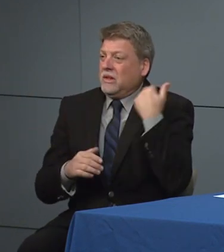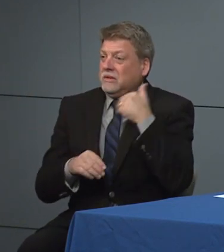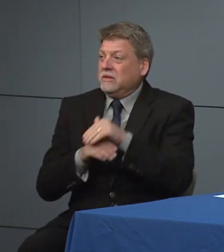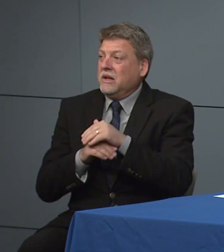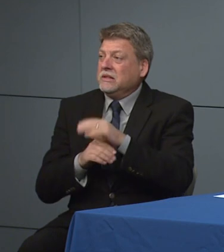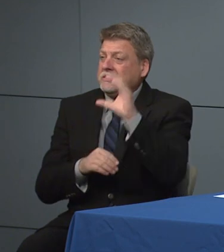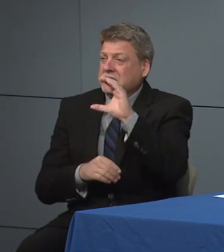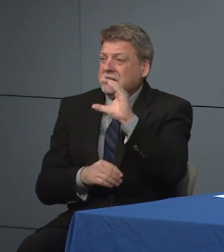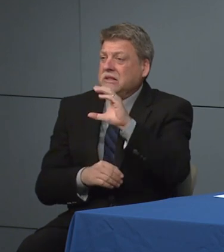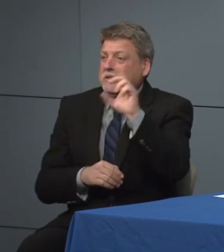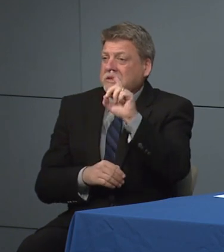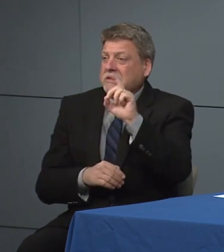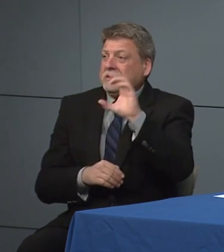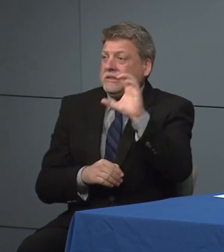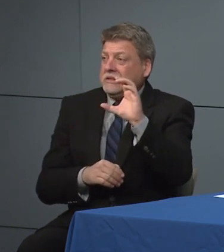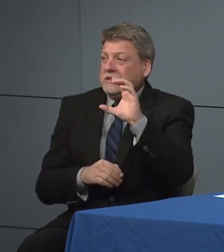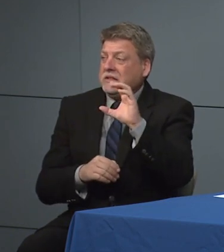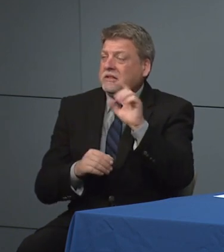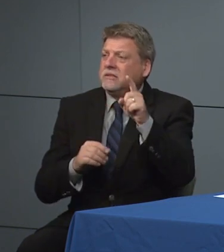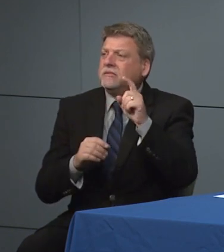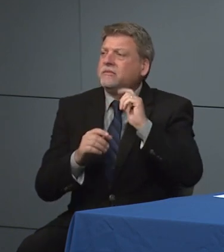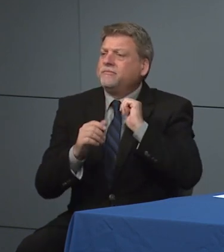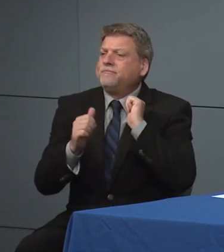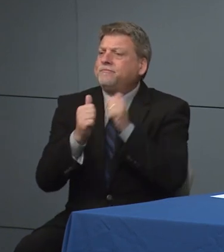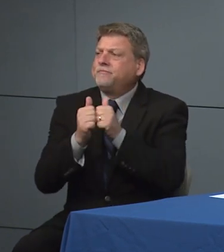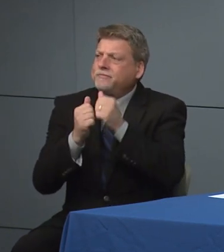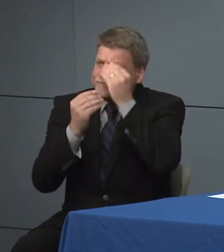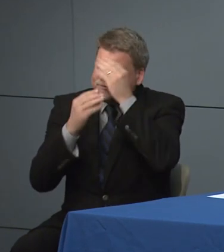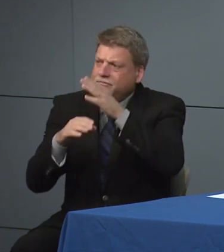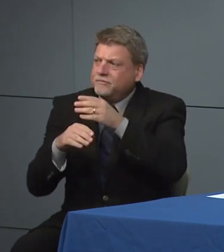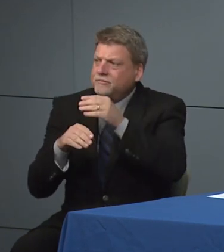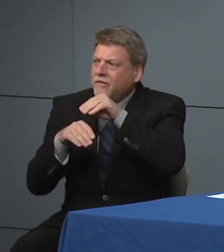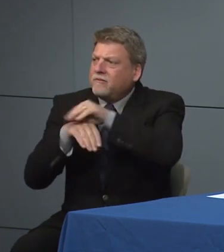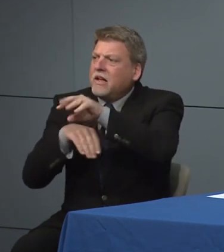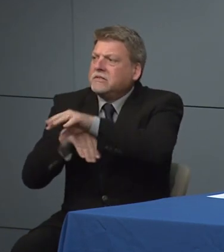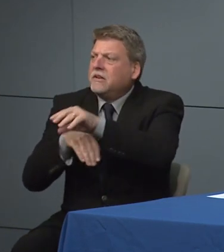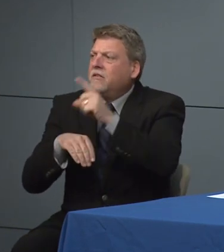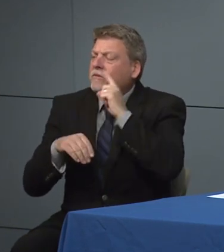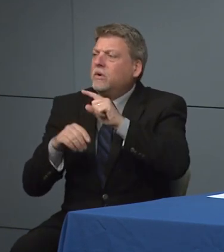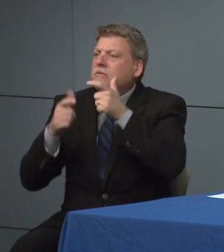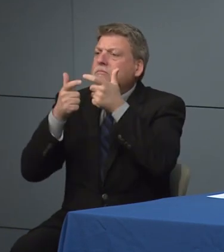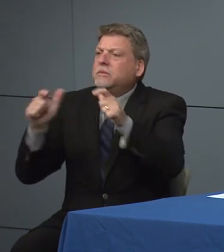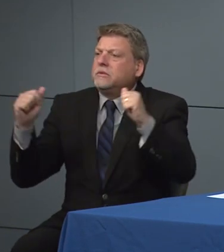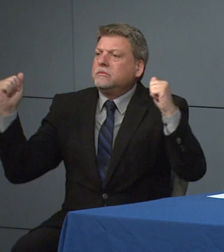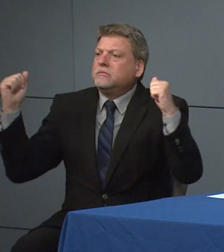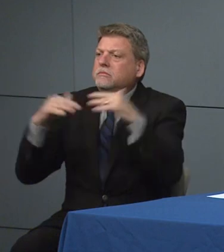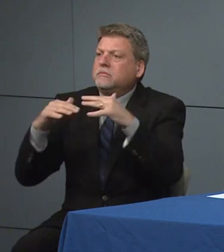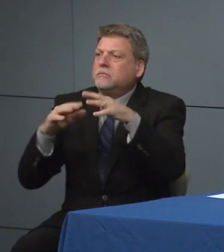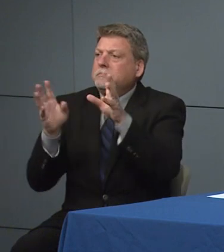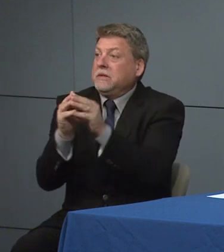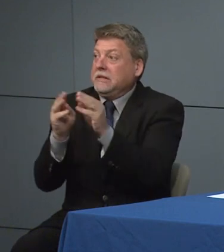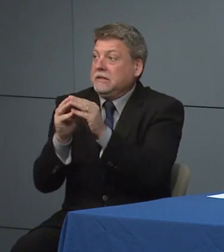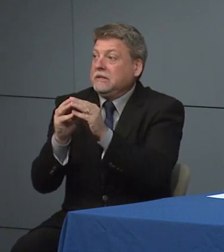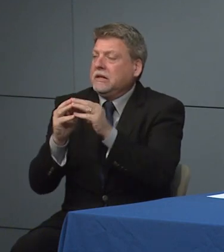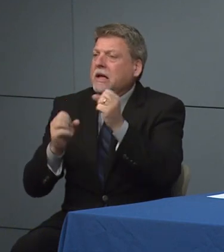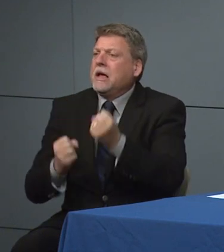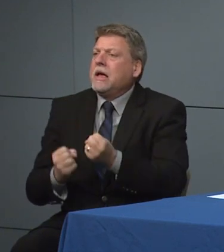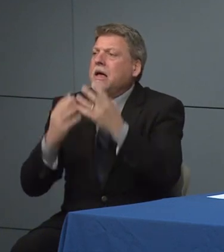anoche que el centro de control y prevención de enfermedades actualizó sus sequías con respecto a reuniones masivas.